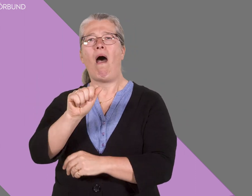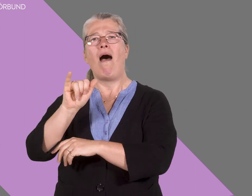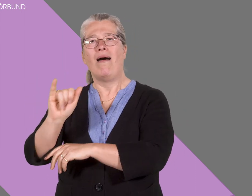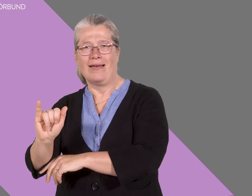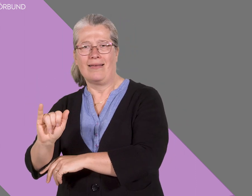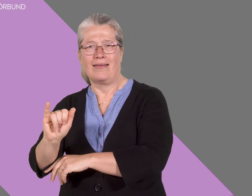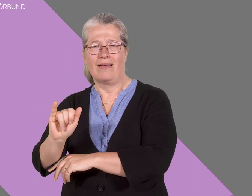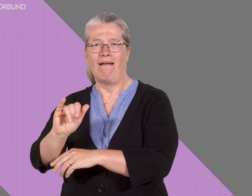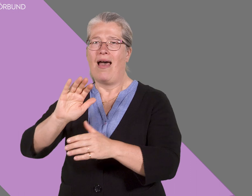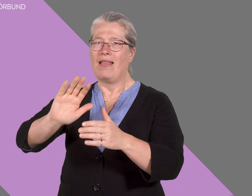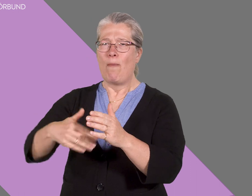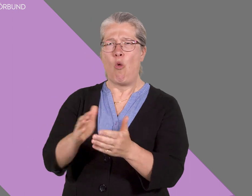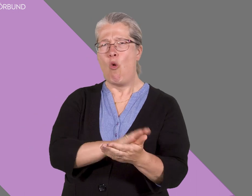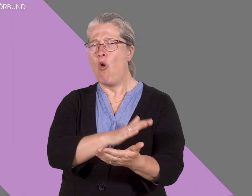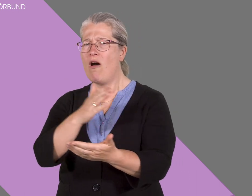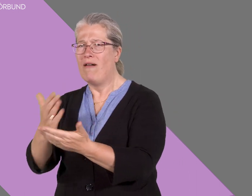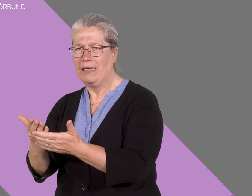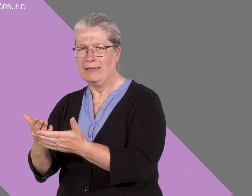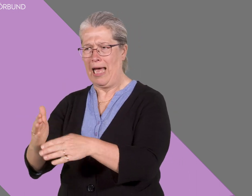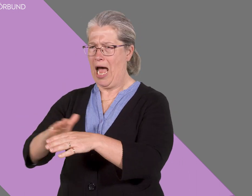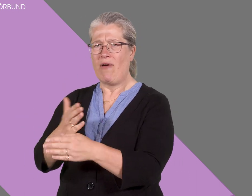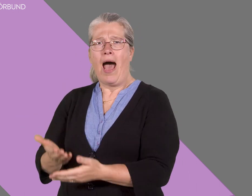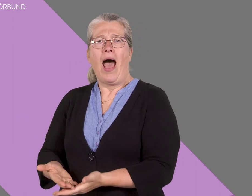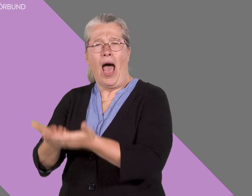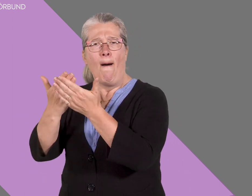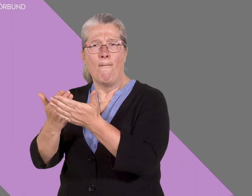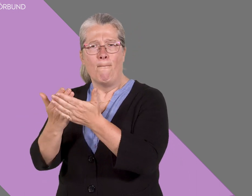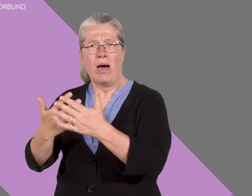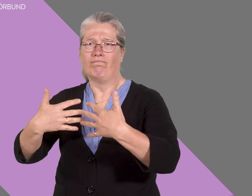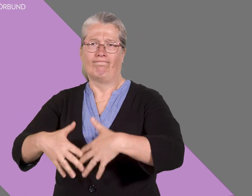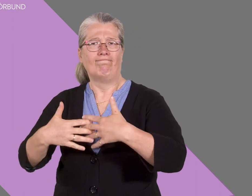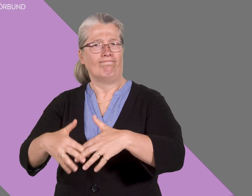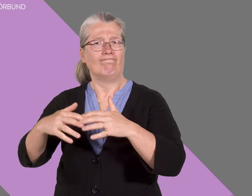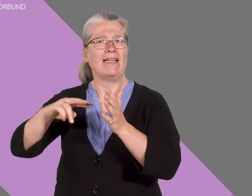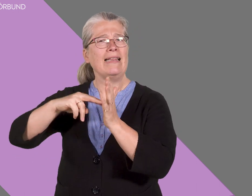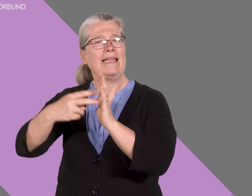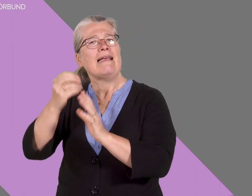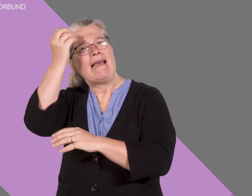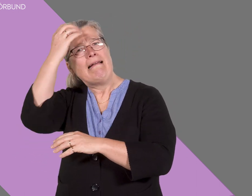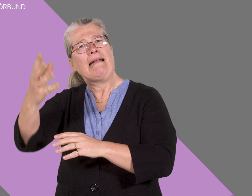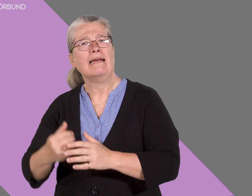teckenspråkiga översättningar med hjälp av artificiell intelligens.